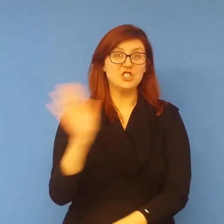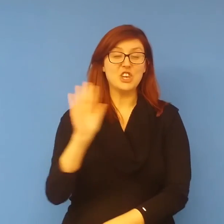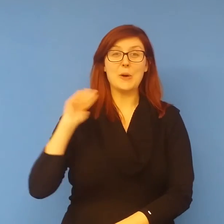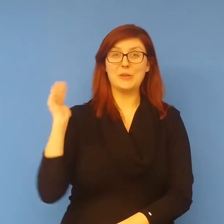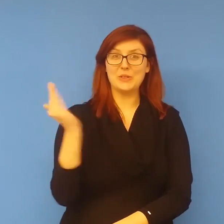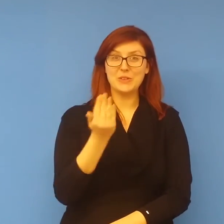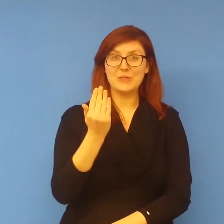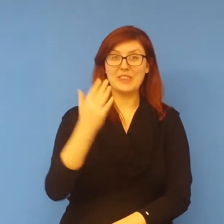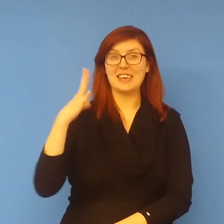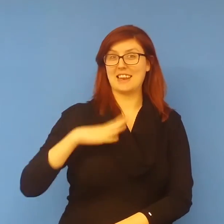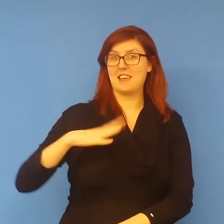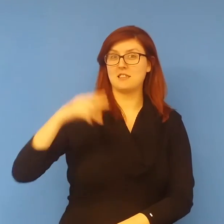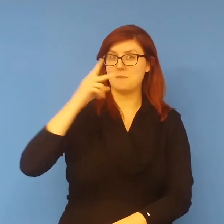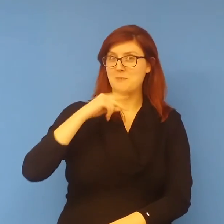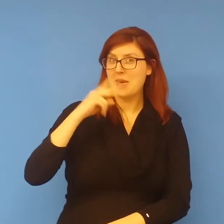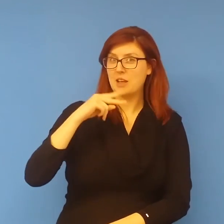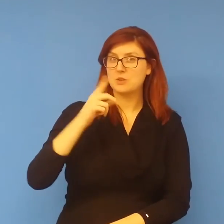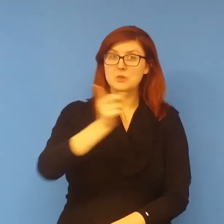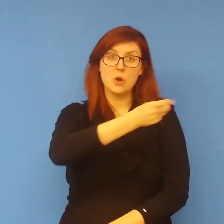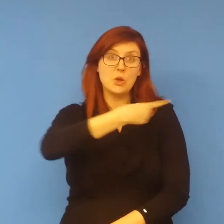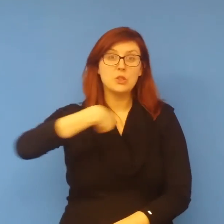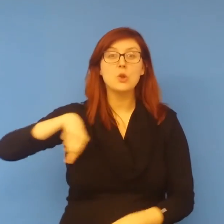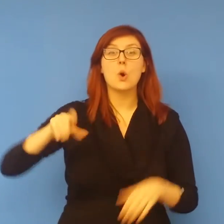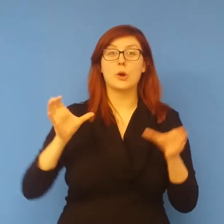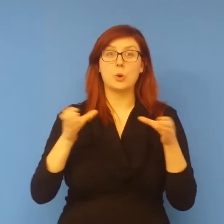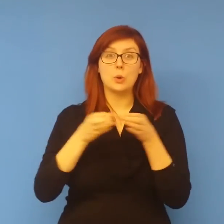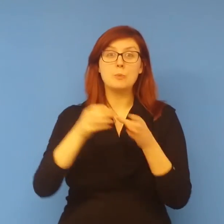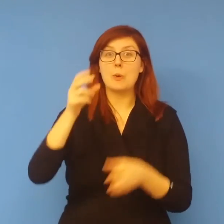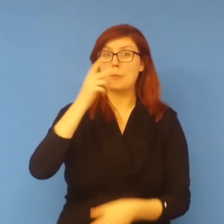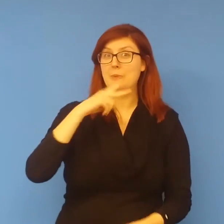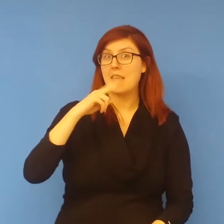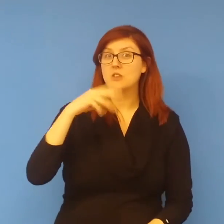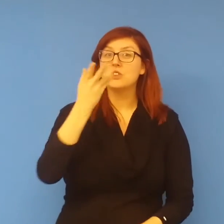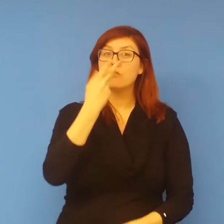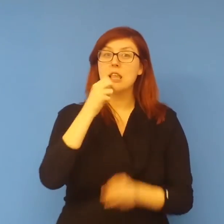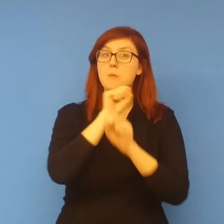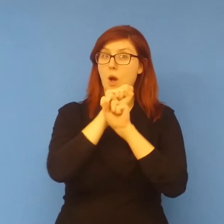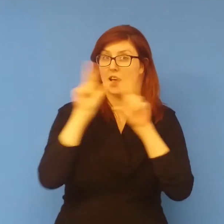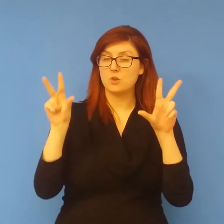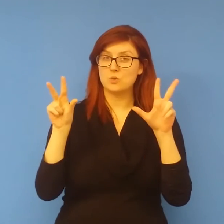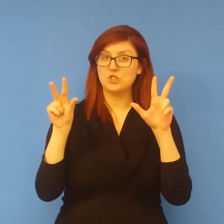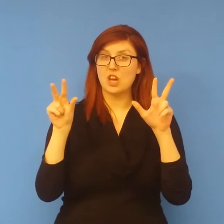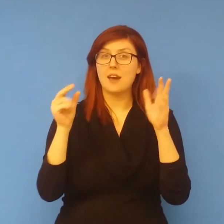Ciao a tutti clienti Pedius! Noi del team Pedius vogliamo annunciarvi